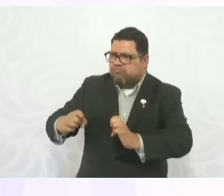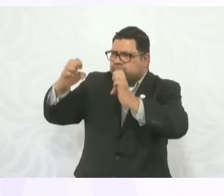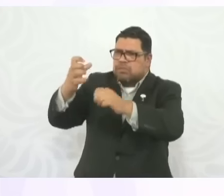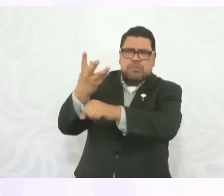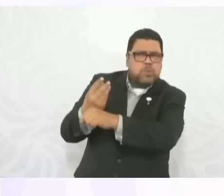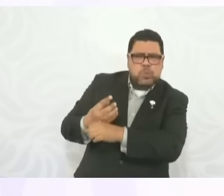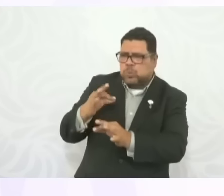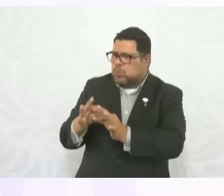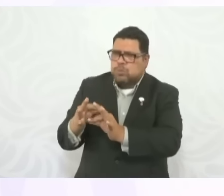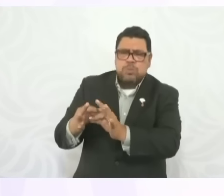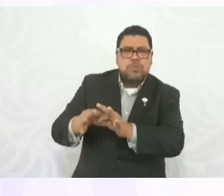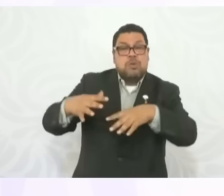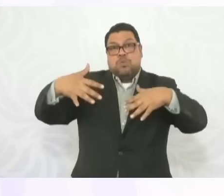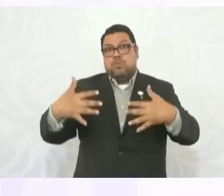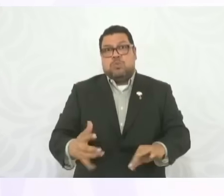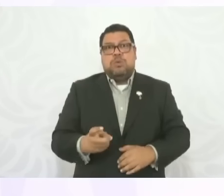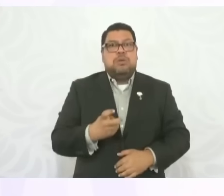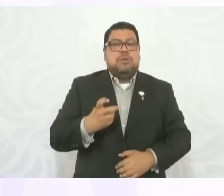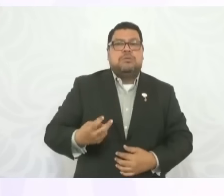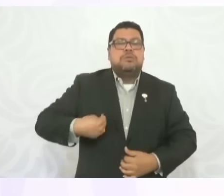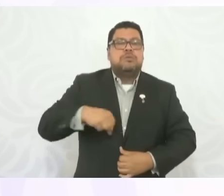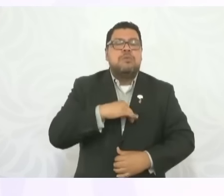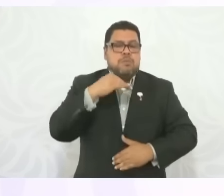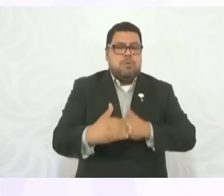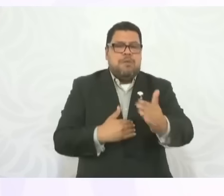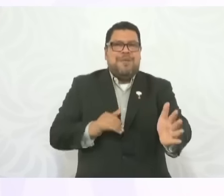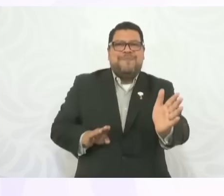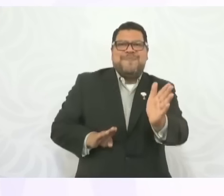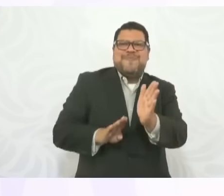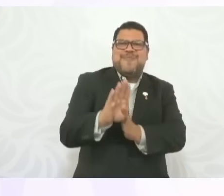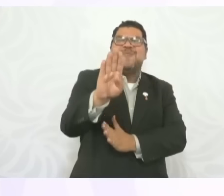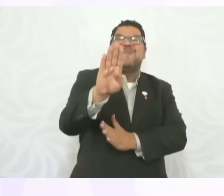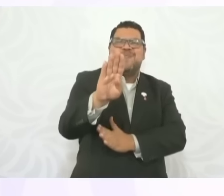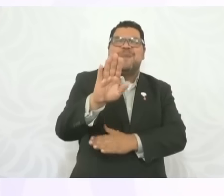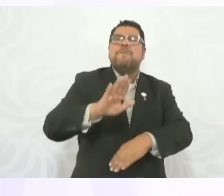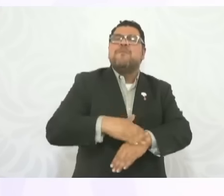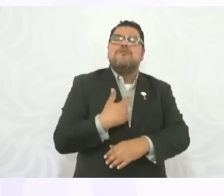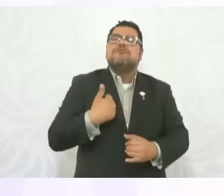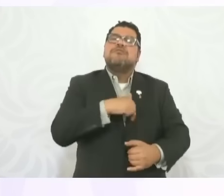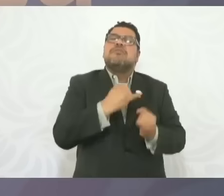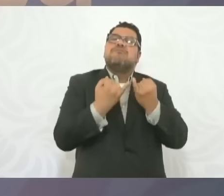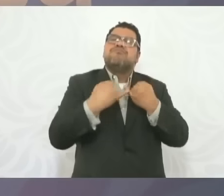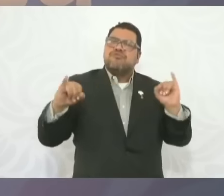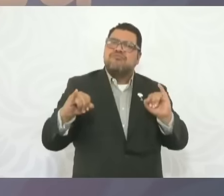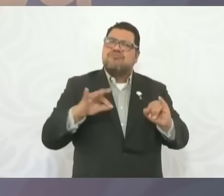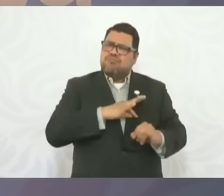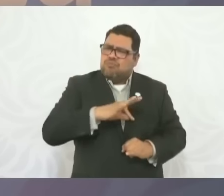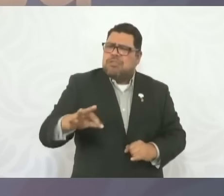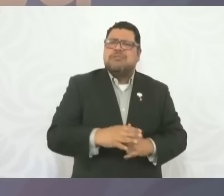esta obra nos ha permitido avanzar hacia una mayor autosuficiencia en combustibles. Imagínense